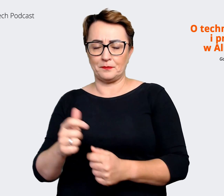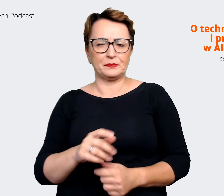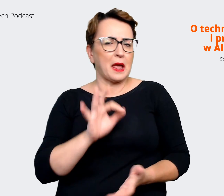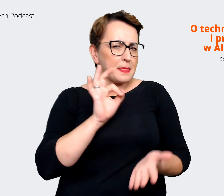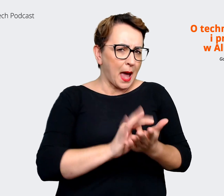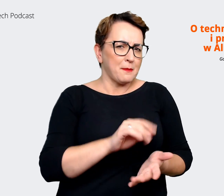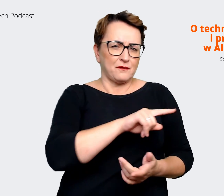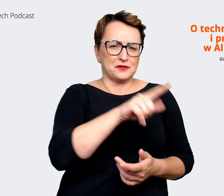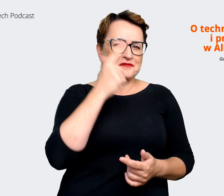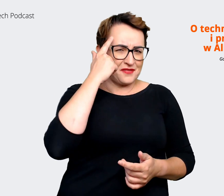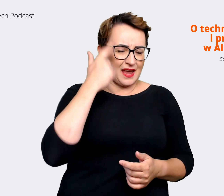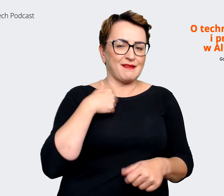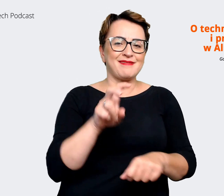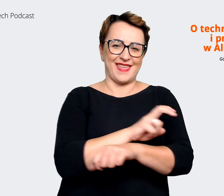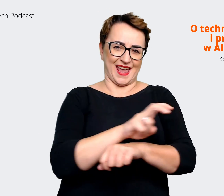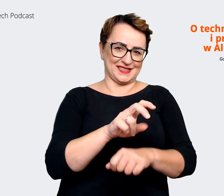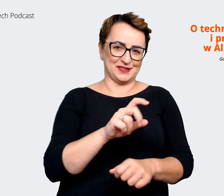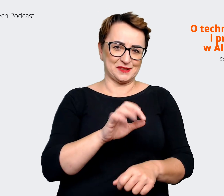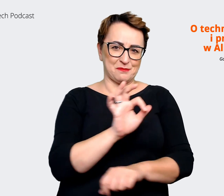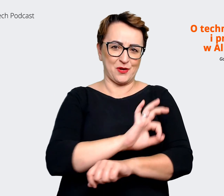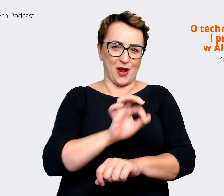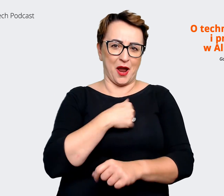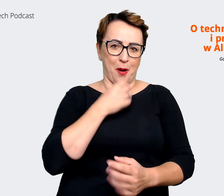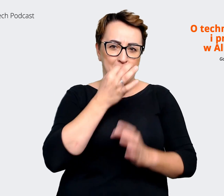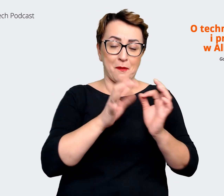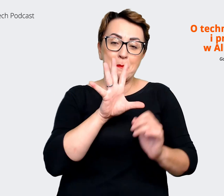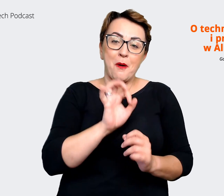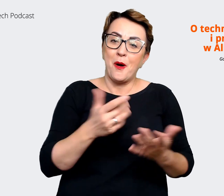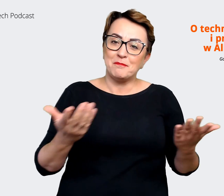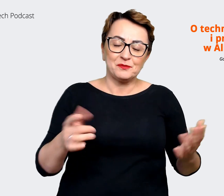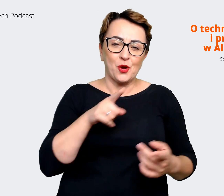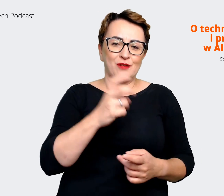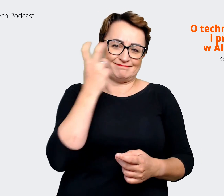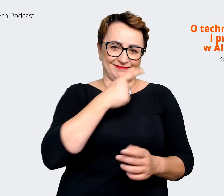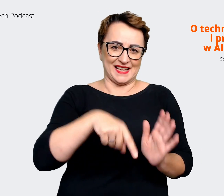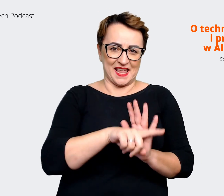powiem o jakimś technicznym projekcie, bo jednak to mnie najbardziej interesuje. Jest to projekt